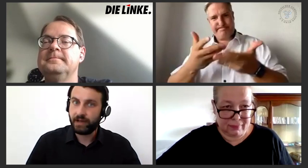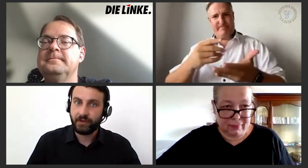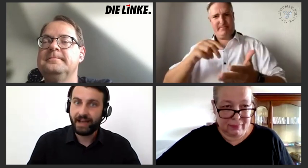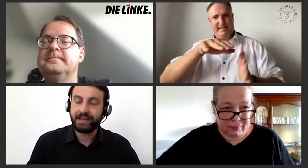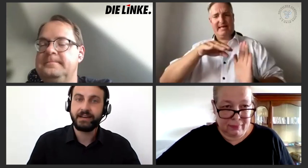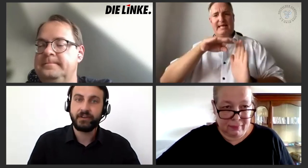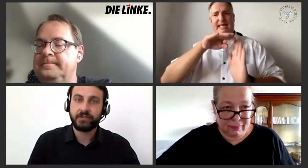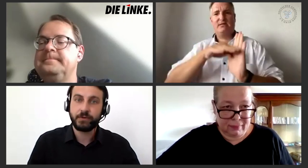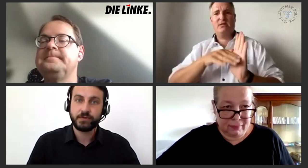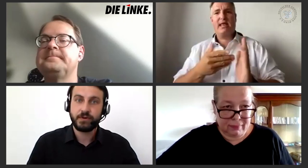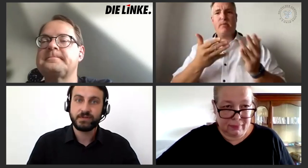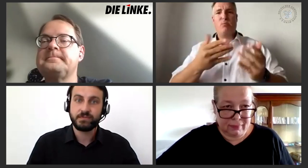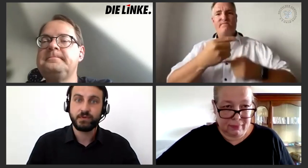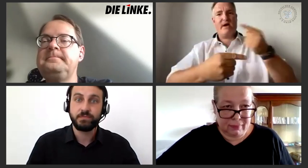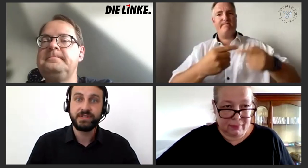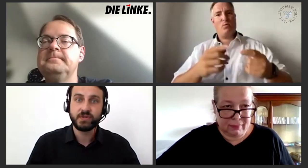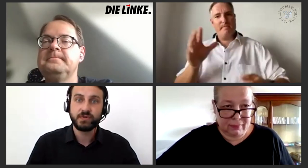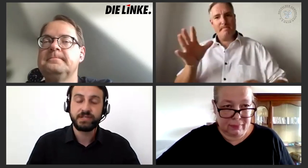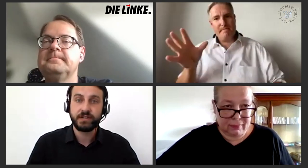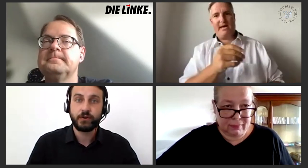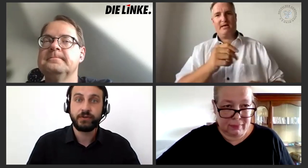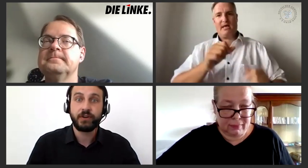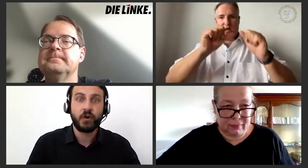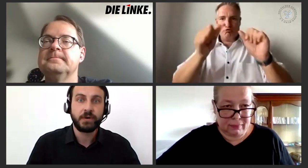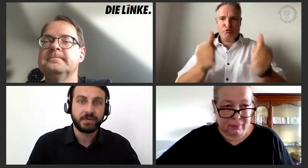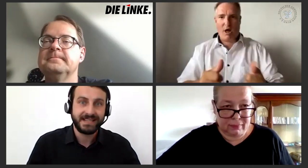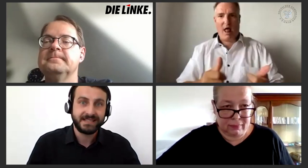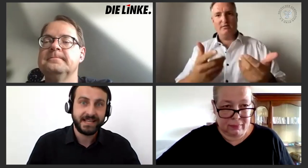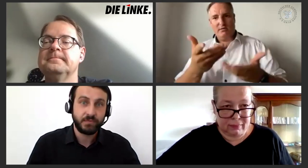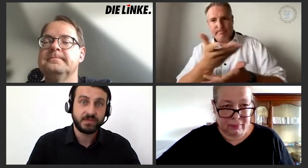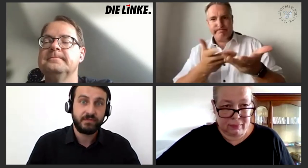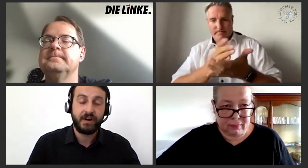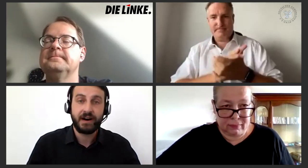Gehörlosen-Bund, also einige aus dem Deutschen Gehörlosen-Bund, mitdiskutieren konnten auch bei